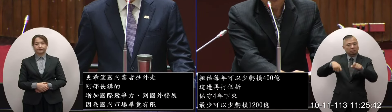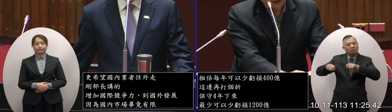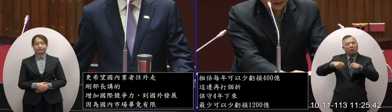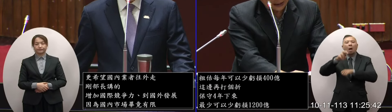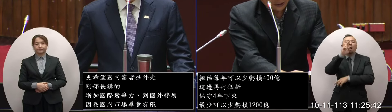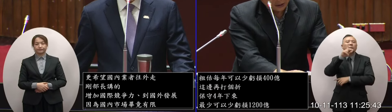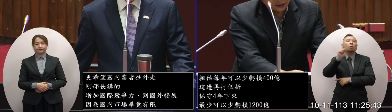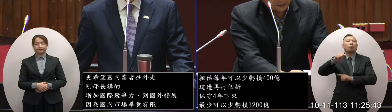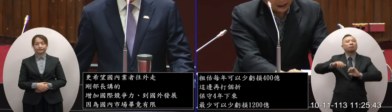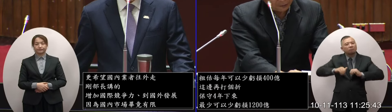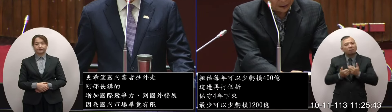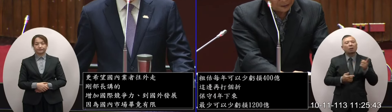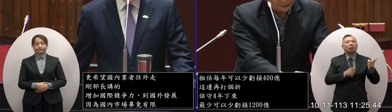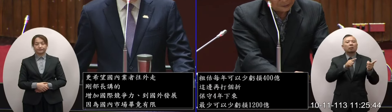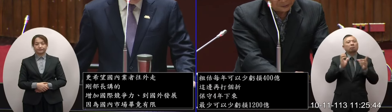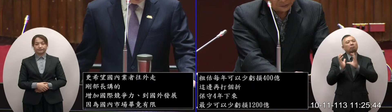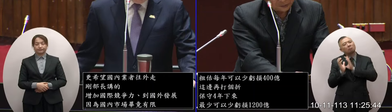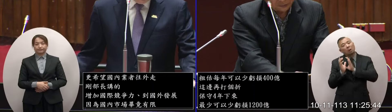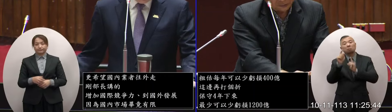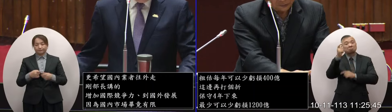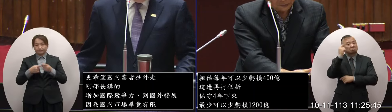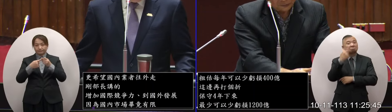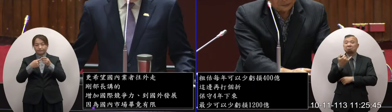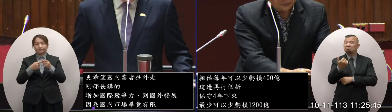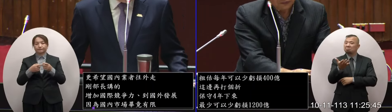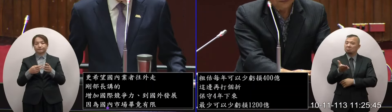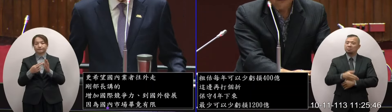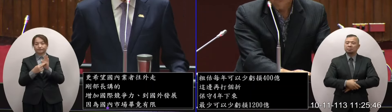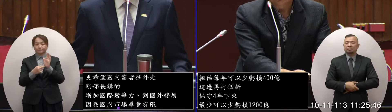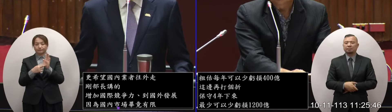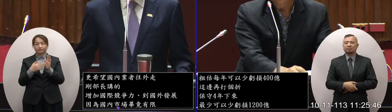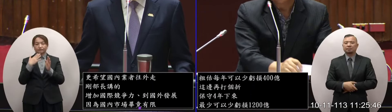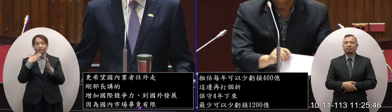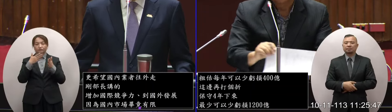所委長你有什麼看法 第一個委員報告 走向非核家園